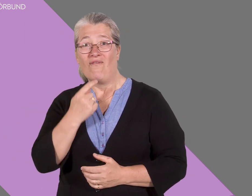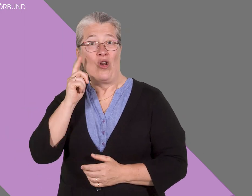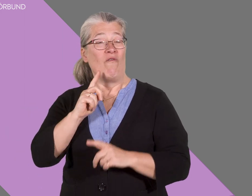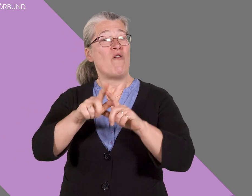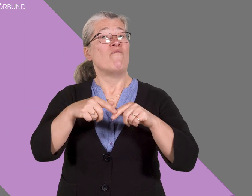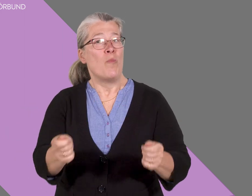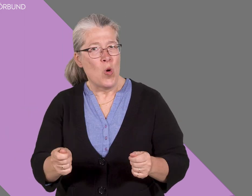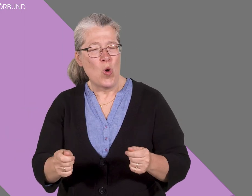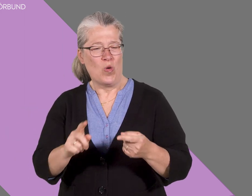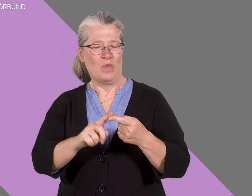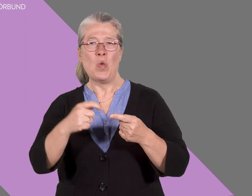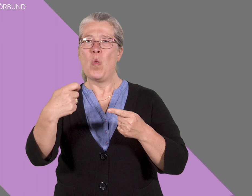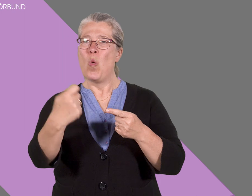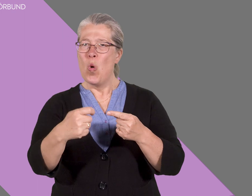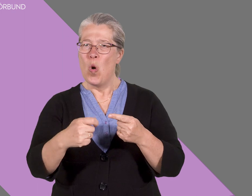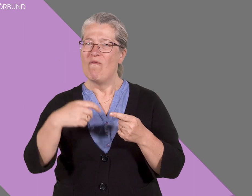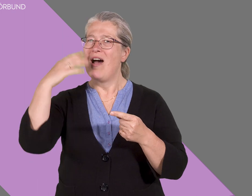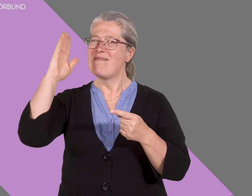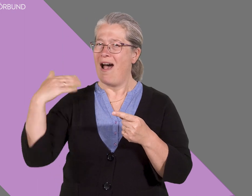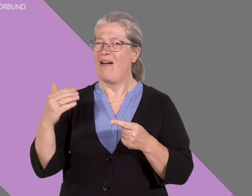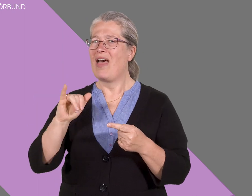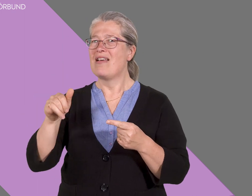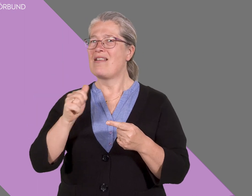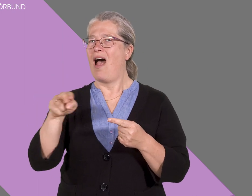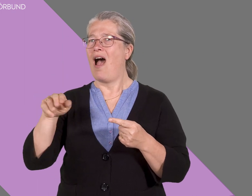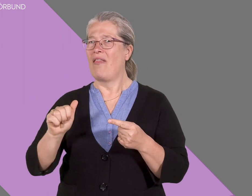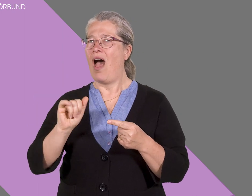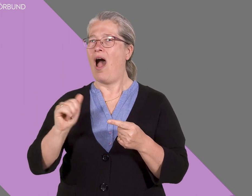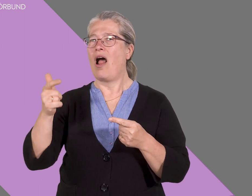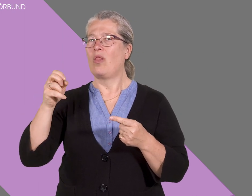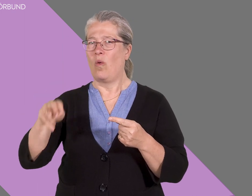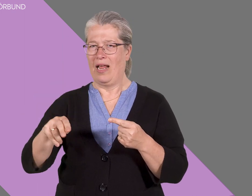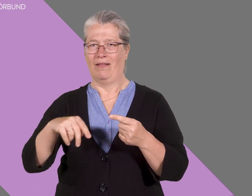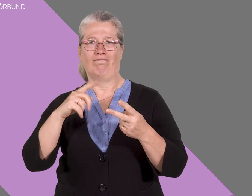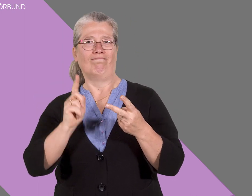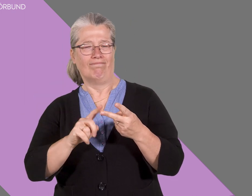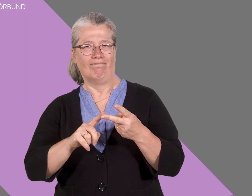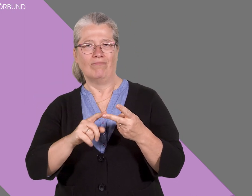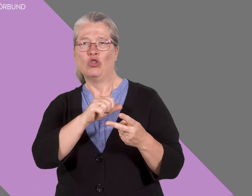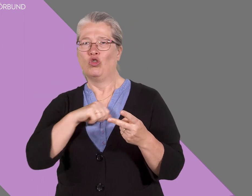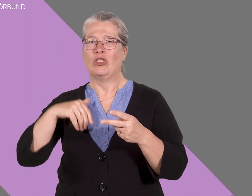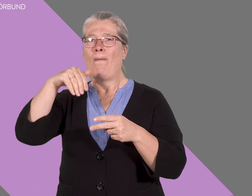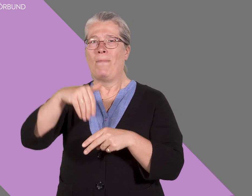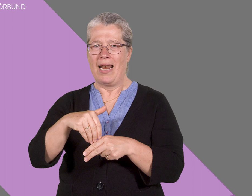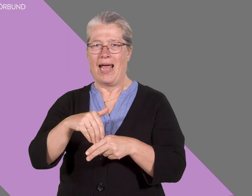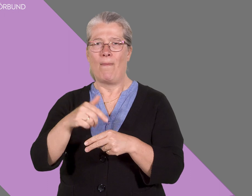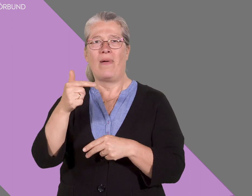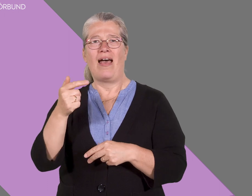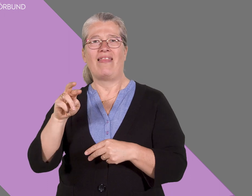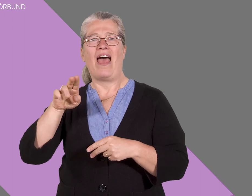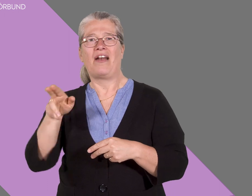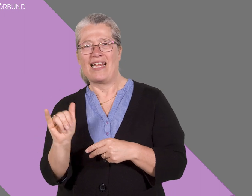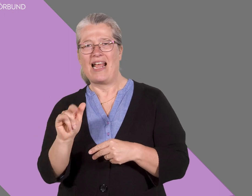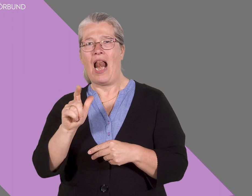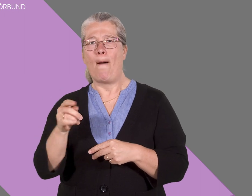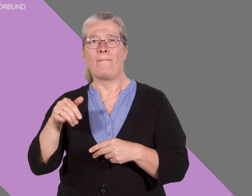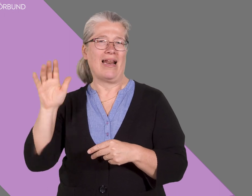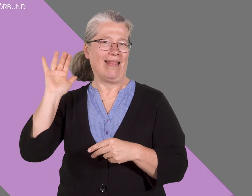Ordföranden Jaana Aaltonen och styrelsemedlemmen Terhi Lappinen -